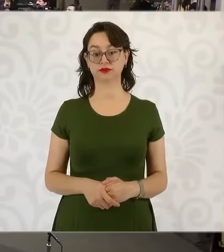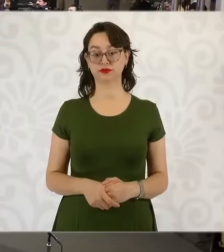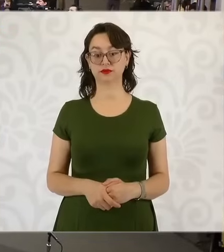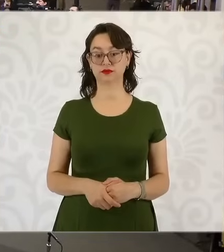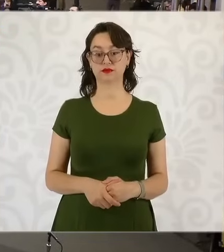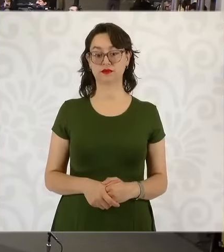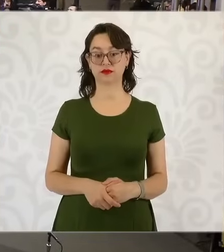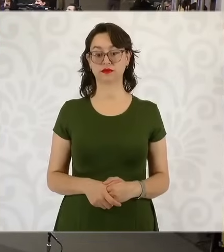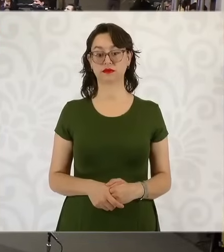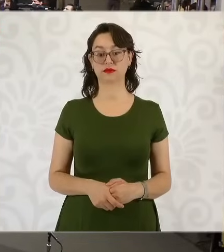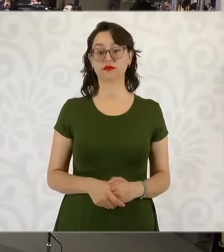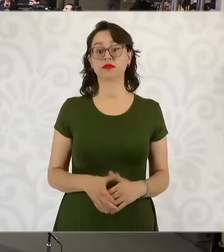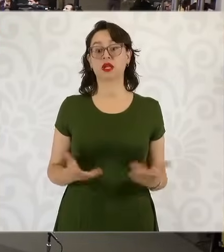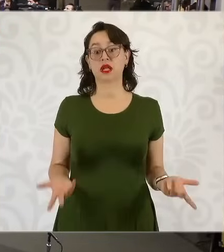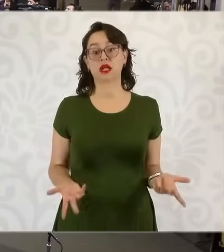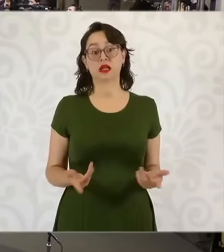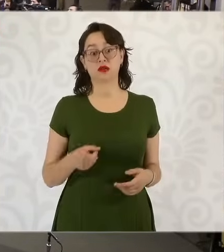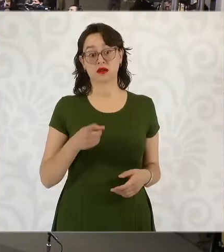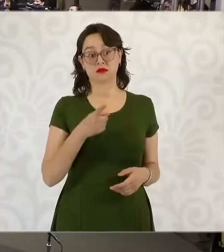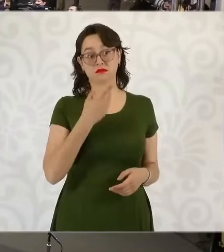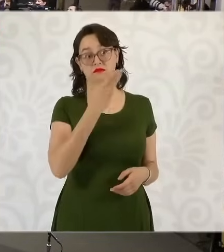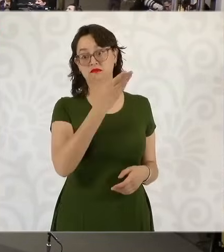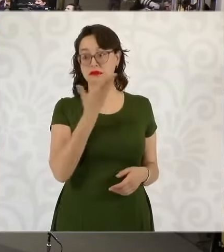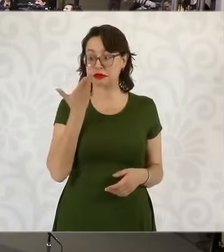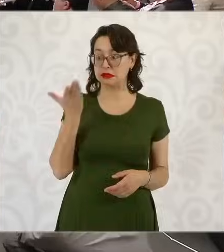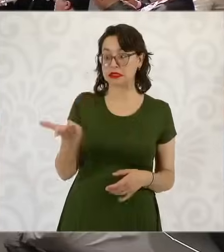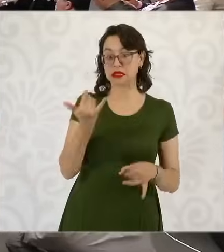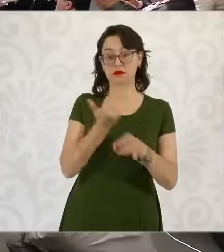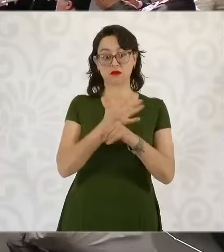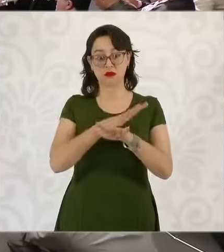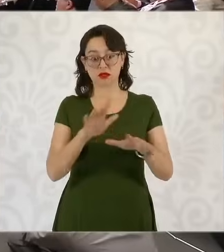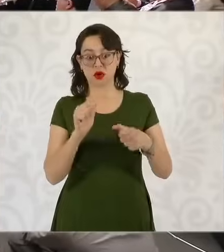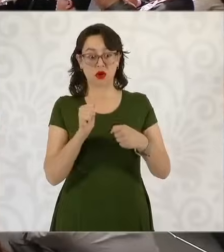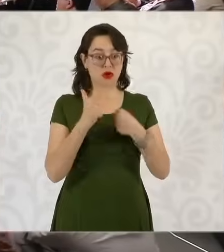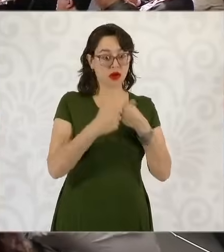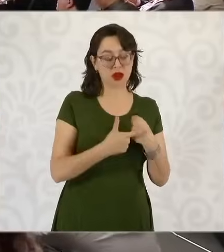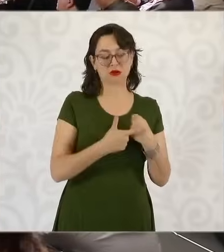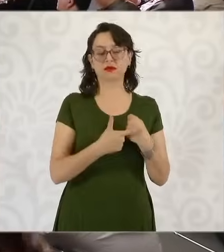de información oficial ante esta primera acusación normalmente es del Departamento